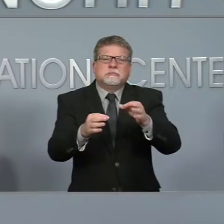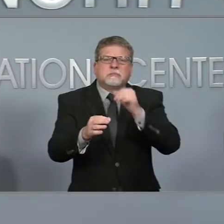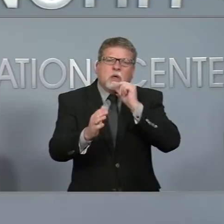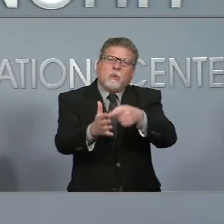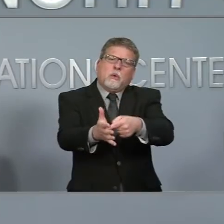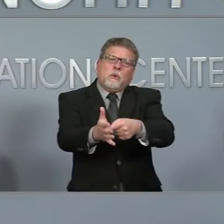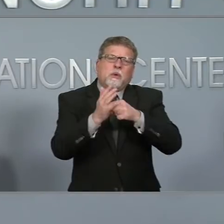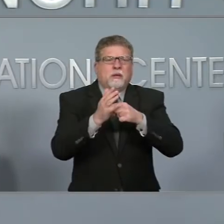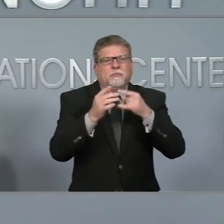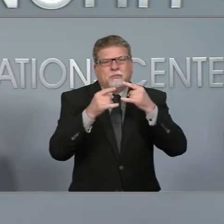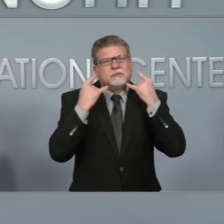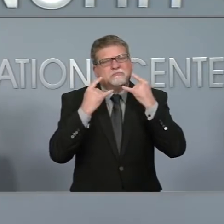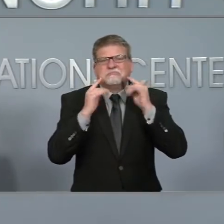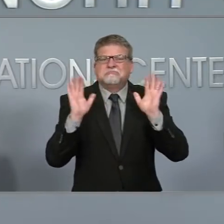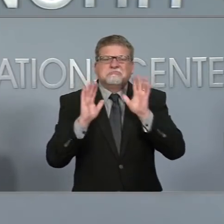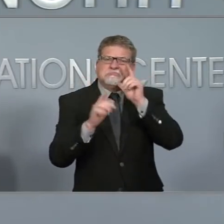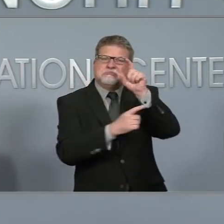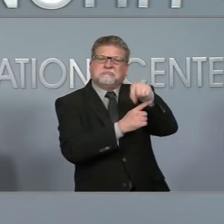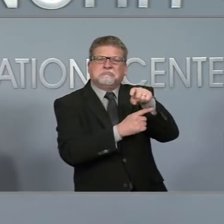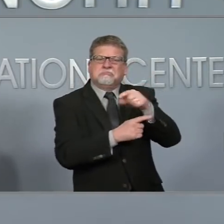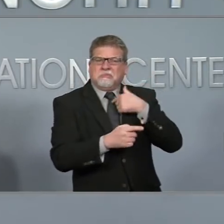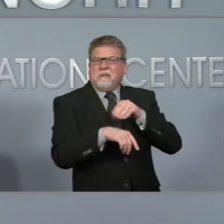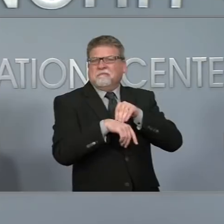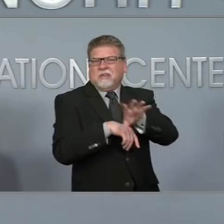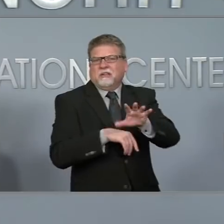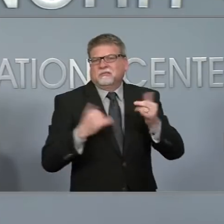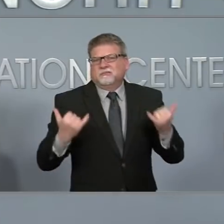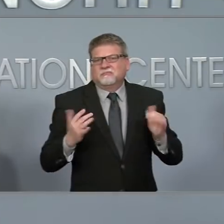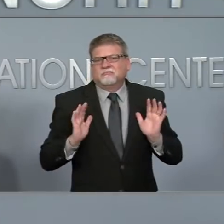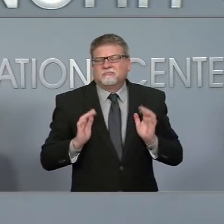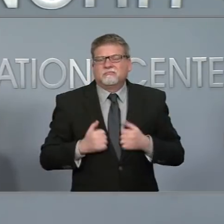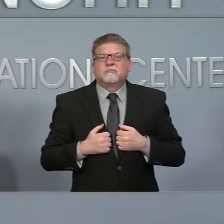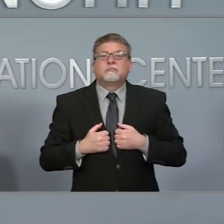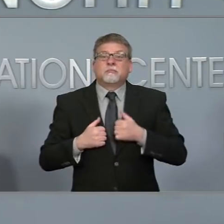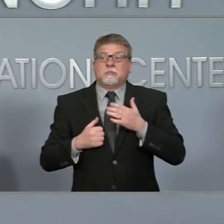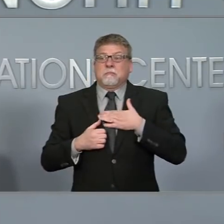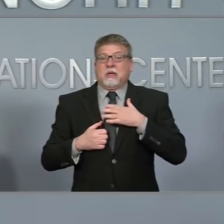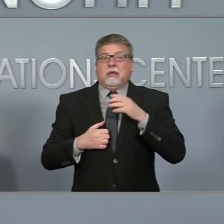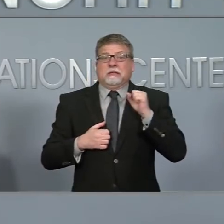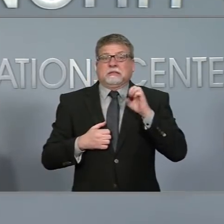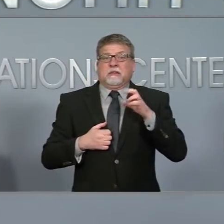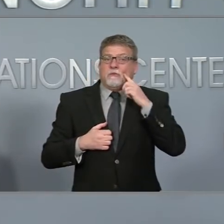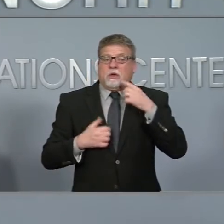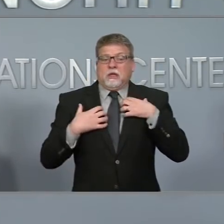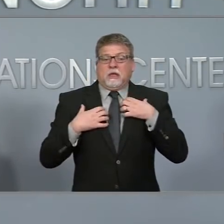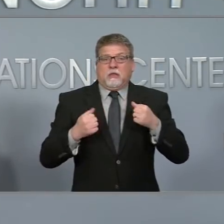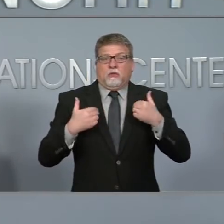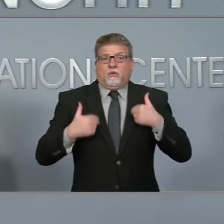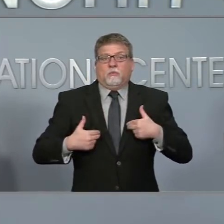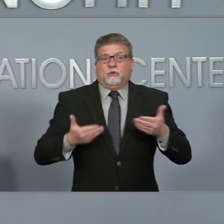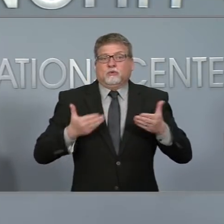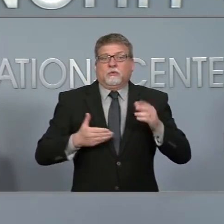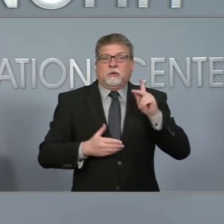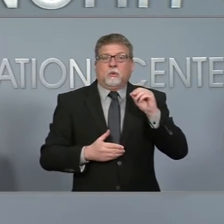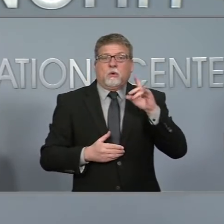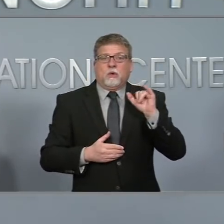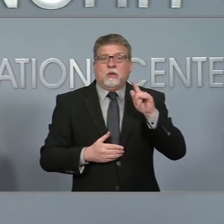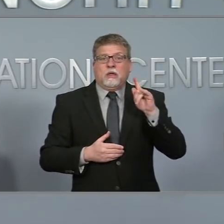escuelas y gobiernos locales